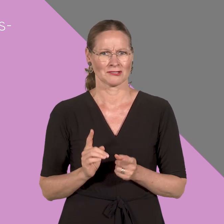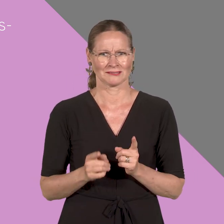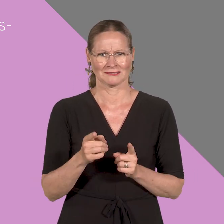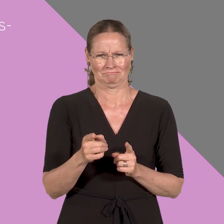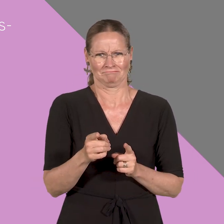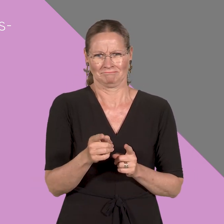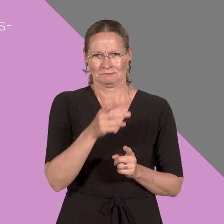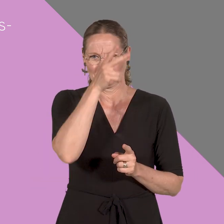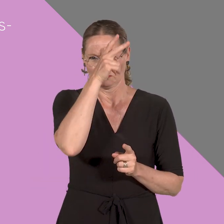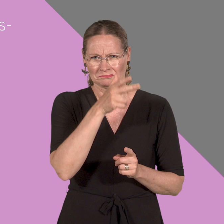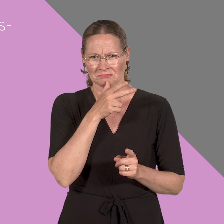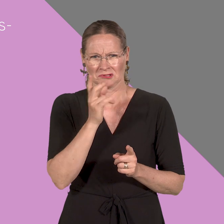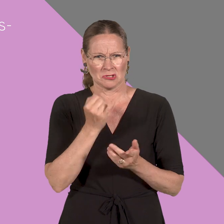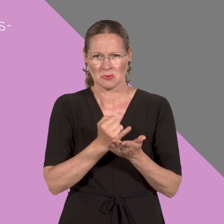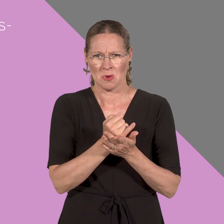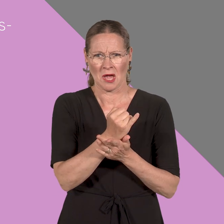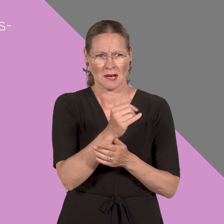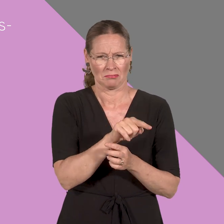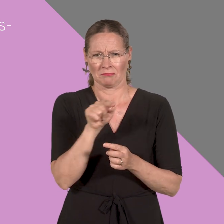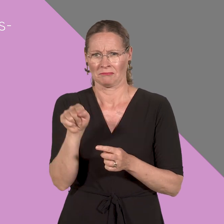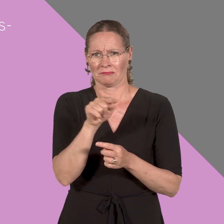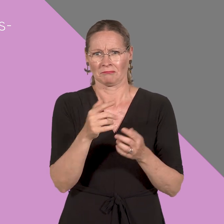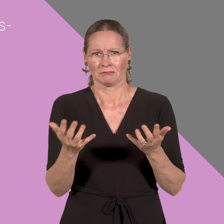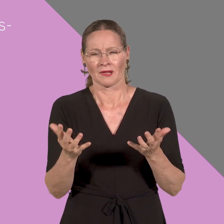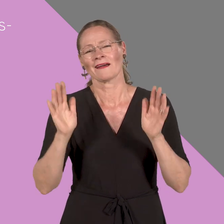Jos et ymmärtänyt mitään edeltävästä juonikuvauksesta, -